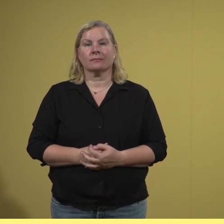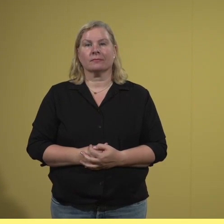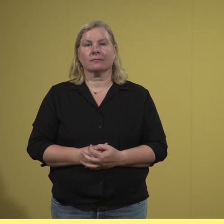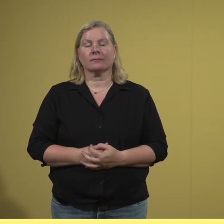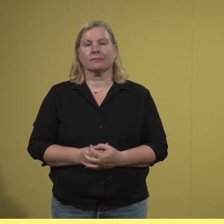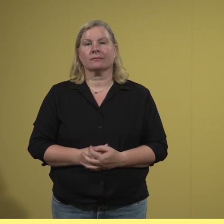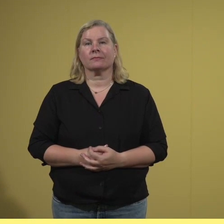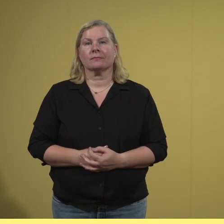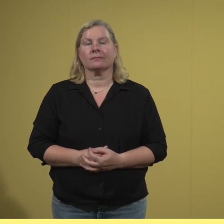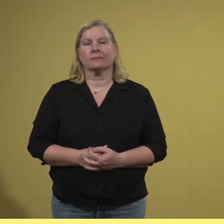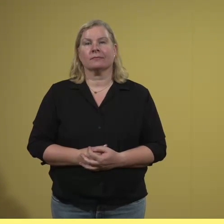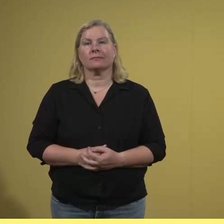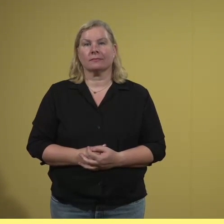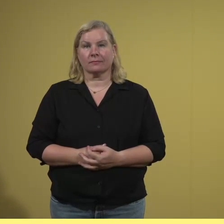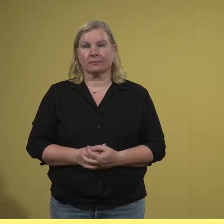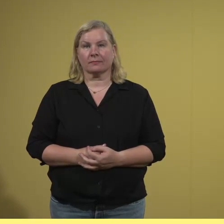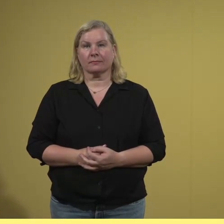Sodass nicht zu viel daneben spritzt.